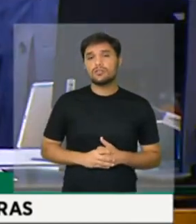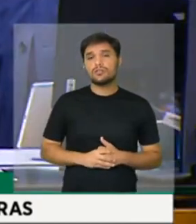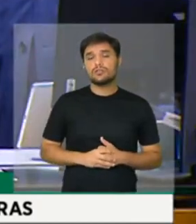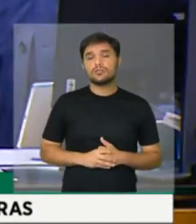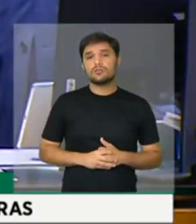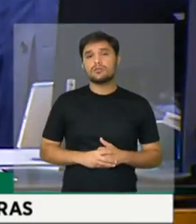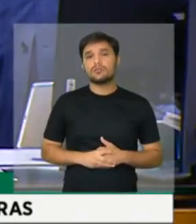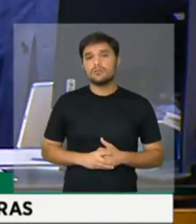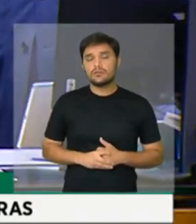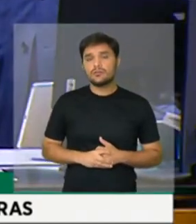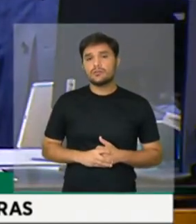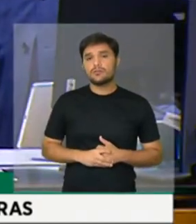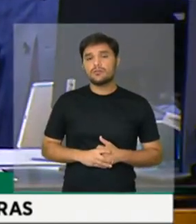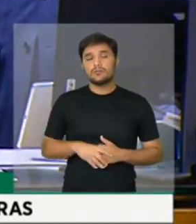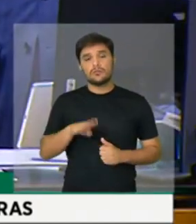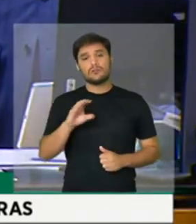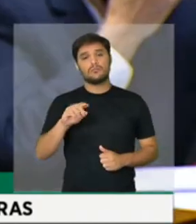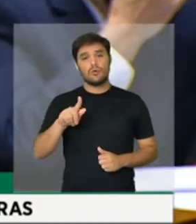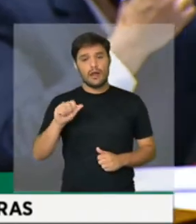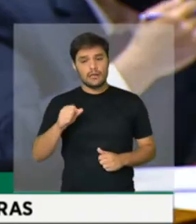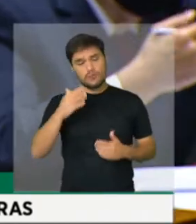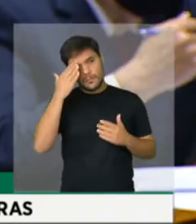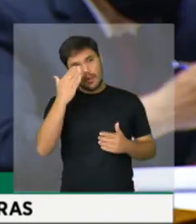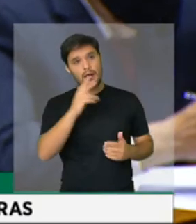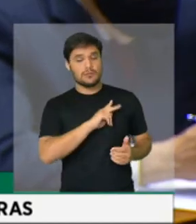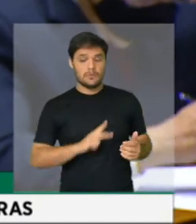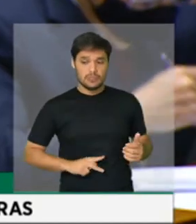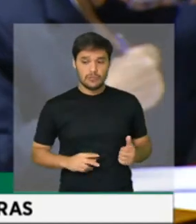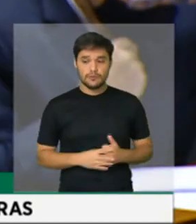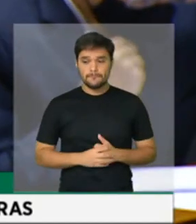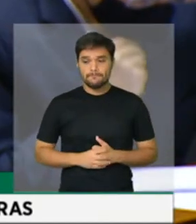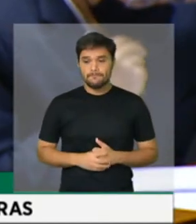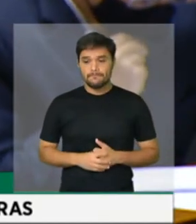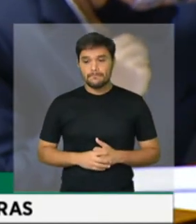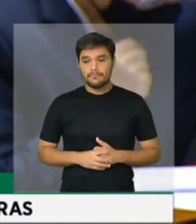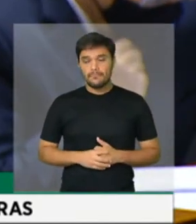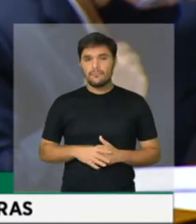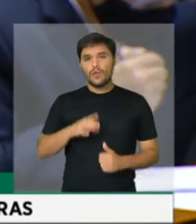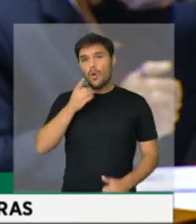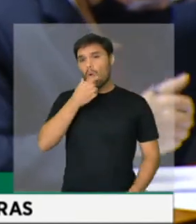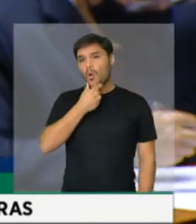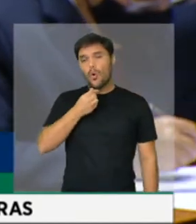INSCRITO É A PROFESSORA ROSA NEIDE. [DEPUTADO]: CONSULTA SE A ROSA NEIDE ESTÁ... A POSTOS? -- [PRESIDENTE]: